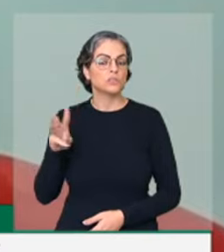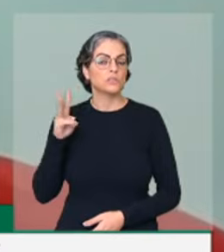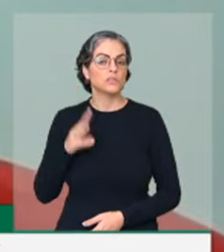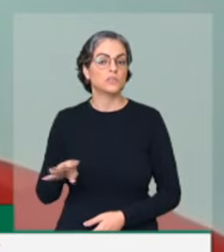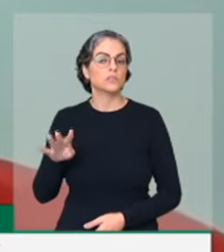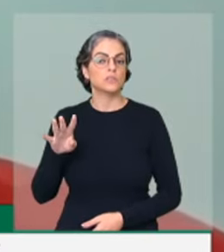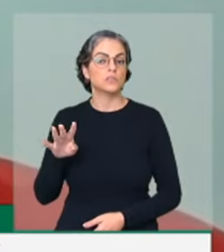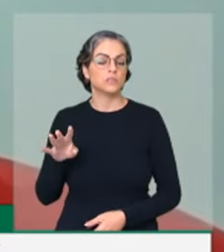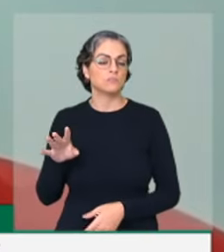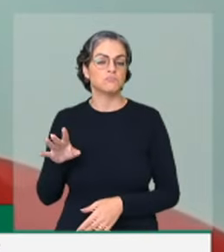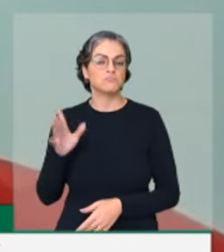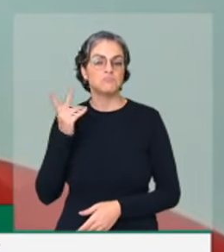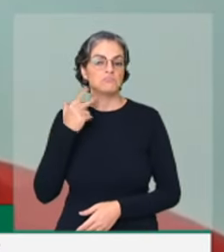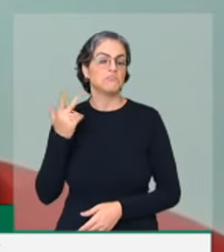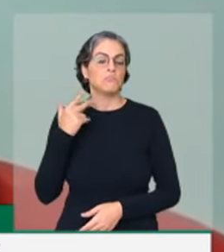PARA... PARA ATENDER OS INTERESSES DE ALGUNS POUCOS